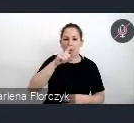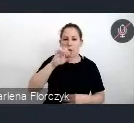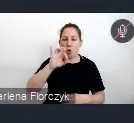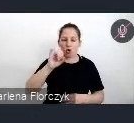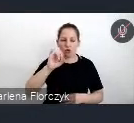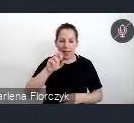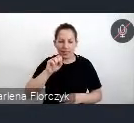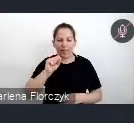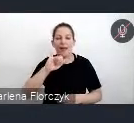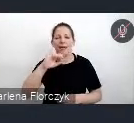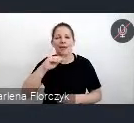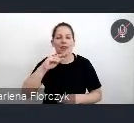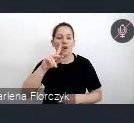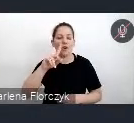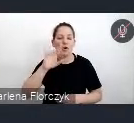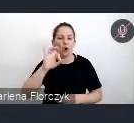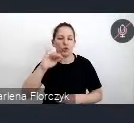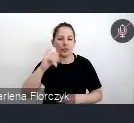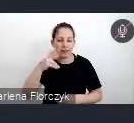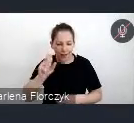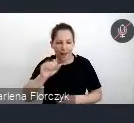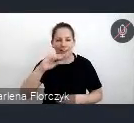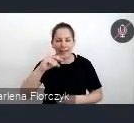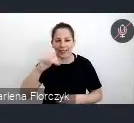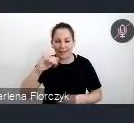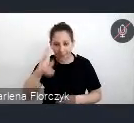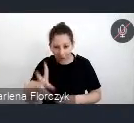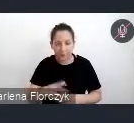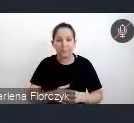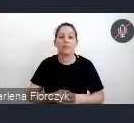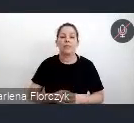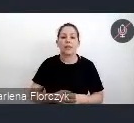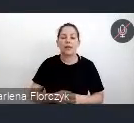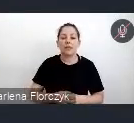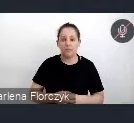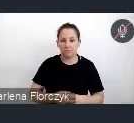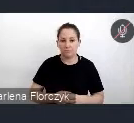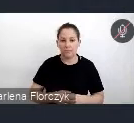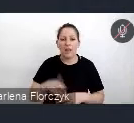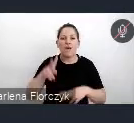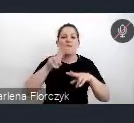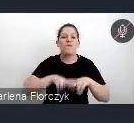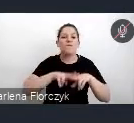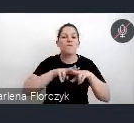Sekretarz Stanu w Ministerstwie Funduszy i Polityki Regionalnej,